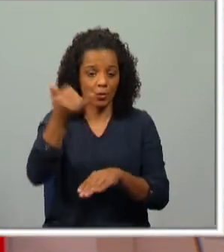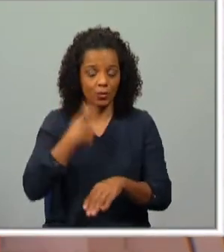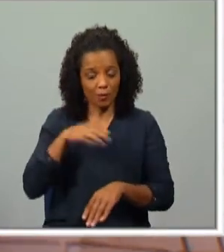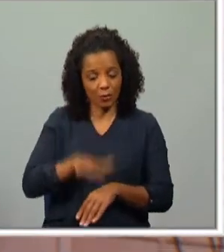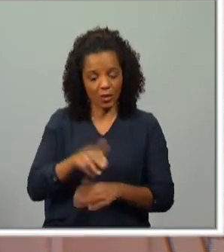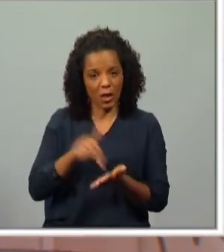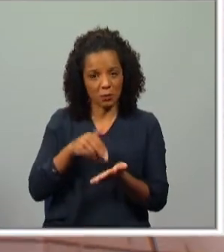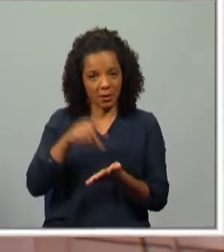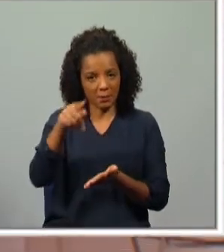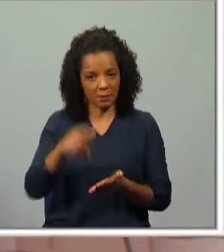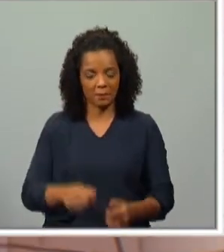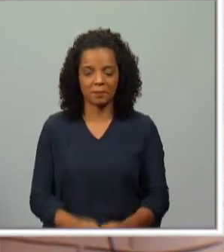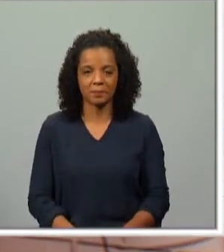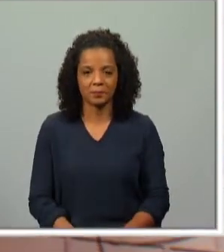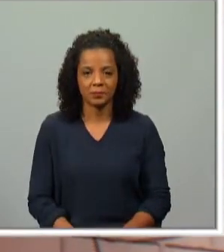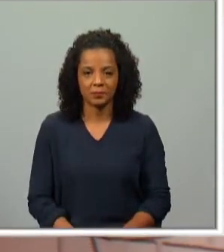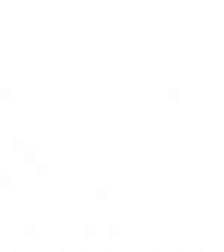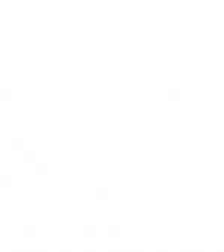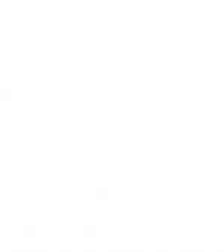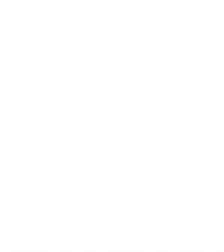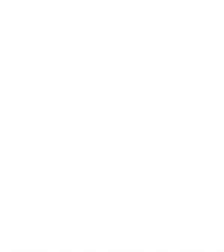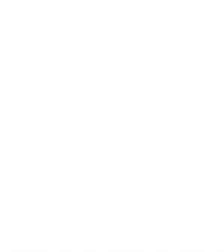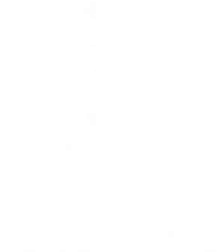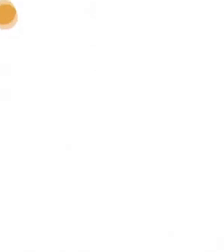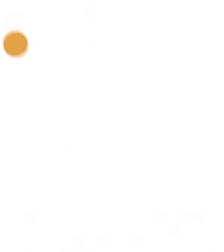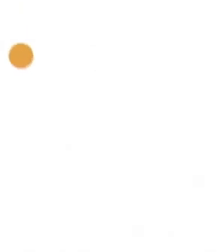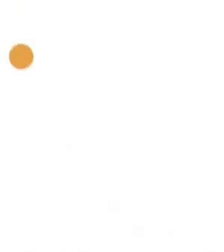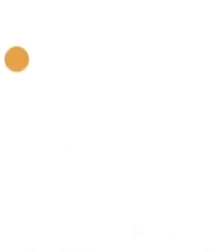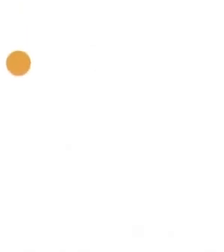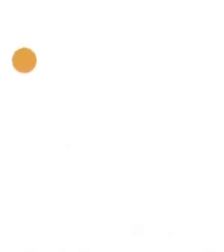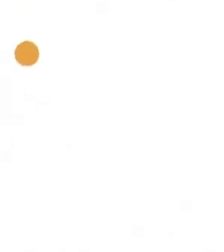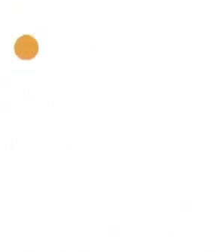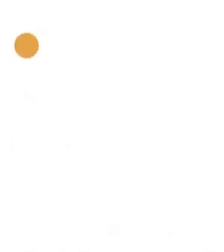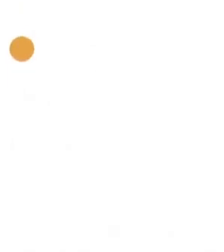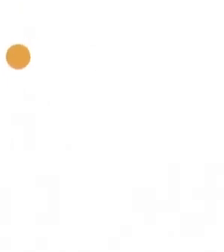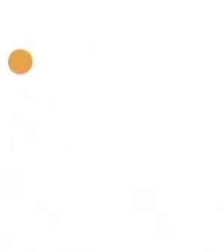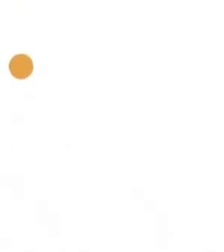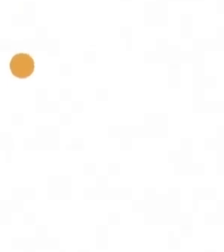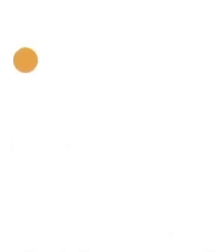aqui à tua espera 在這裡等你 [Música] [歌曲]